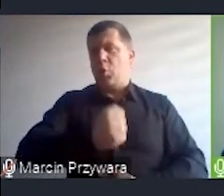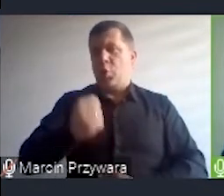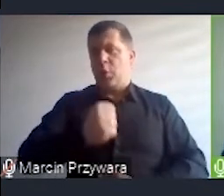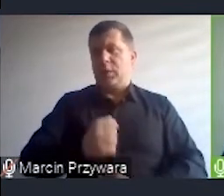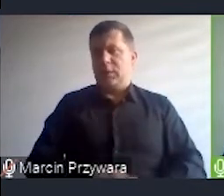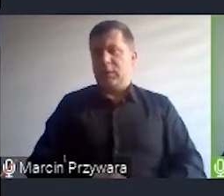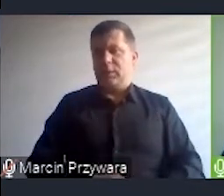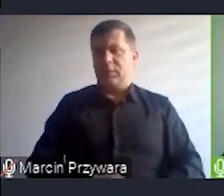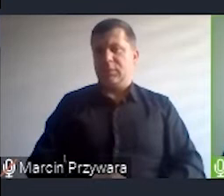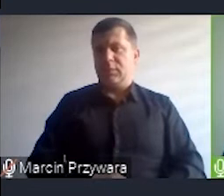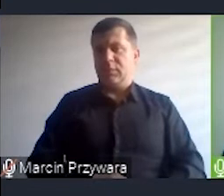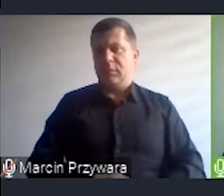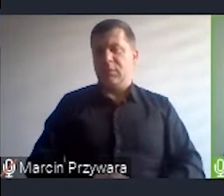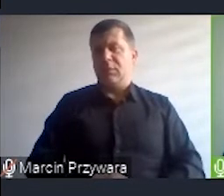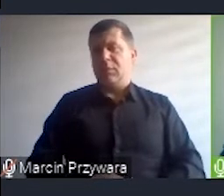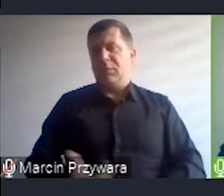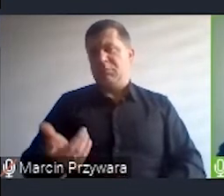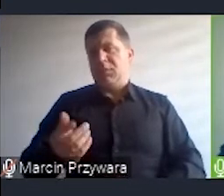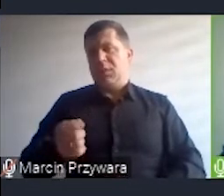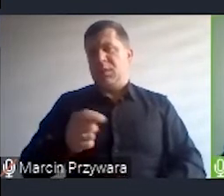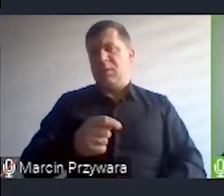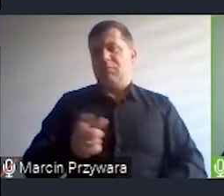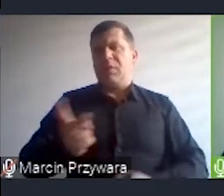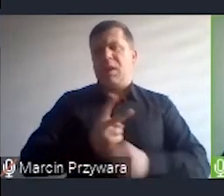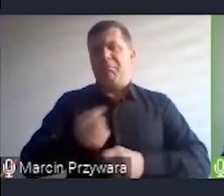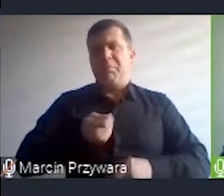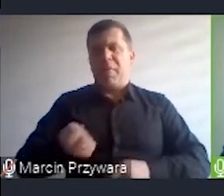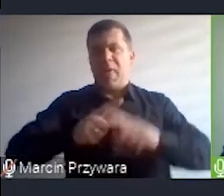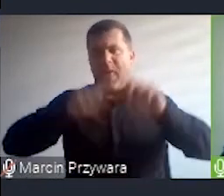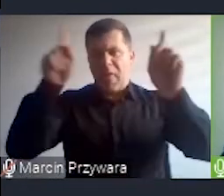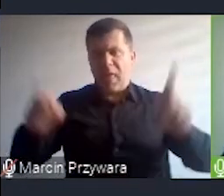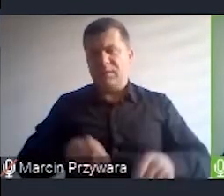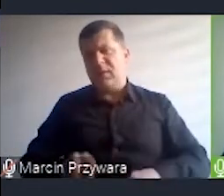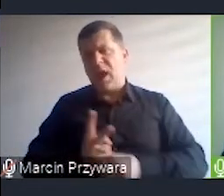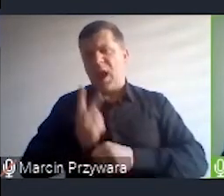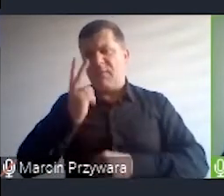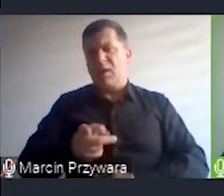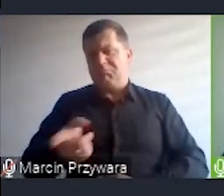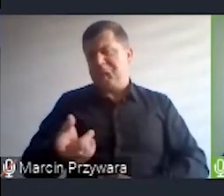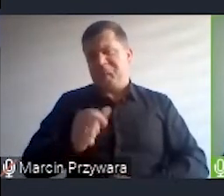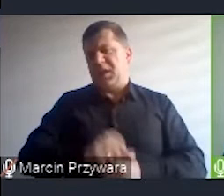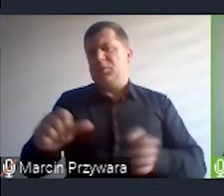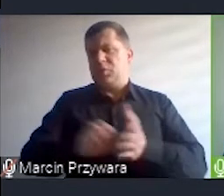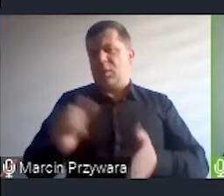Jakiś zaawansowany technologicznie piec, żadnych wątpliwości, że jest to środek trwały.